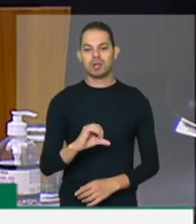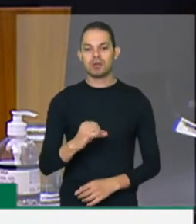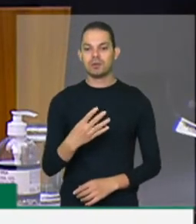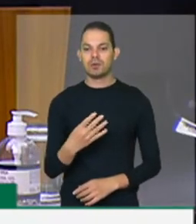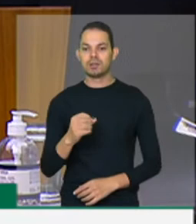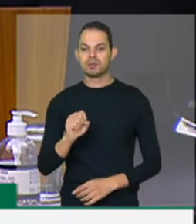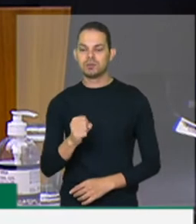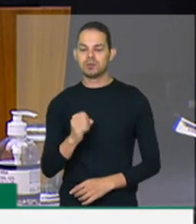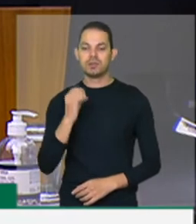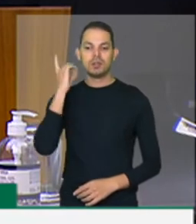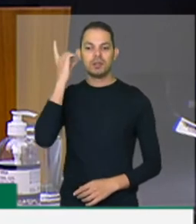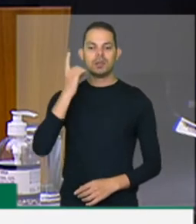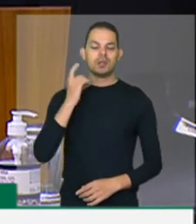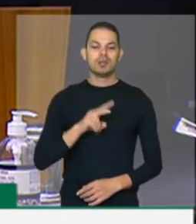DEPUTADA, OBRIGADO. PROJETO DE